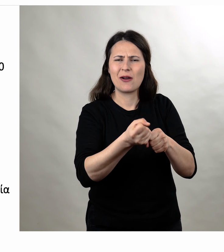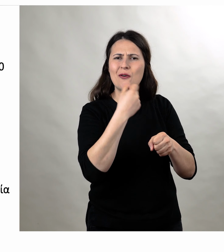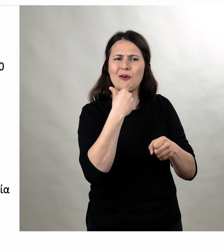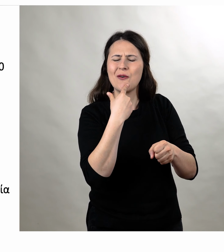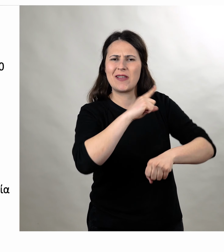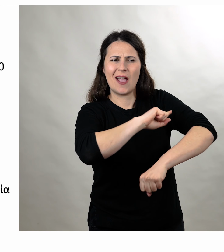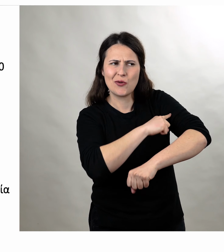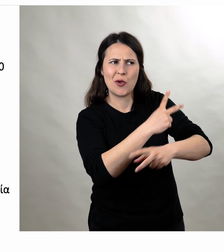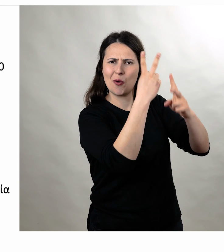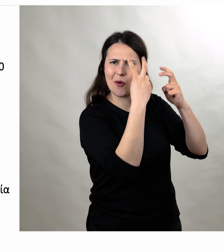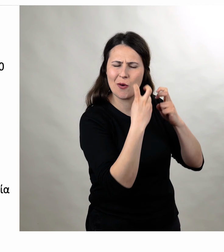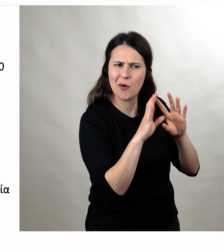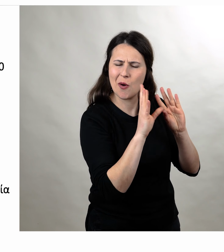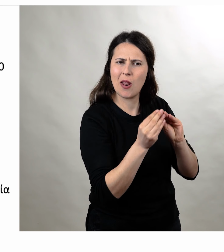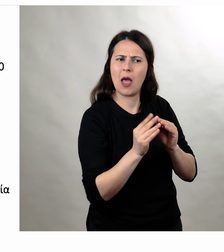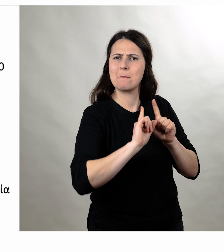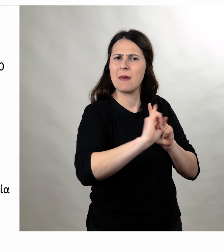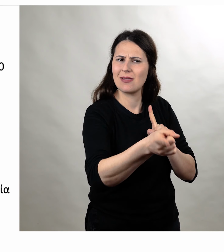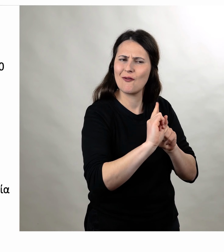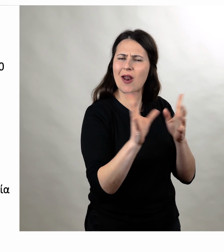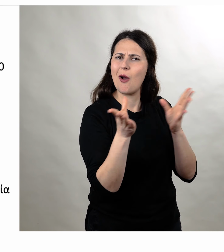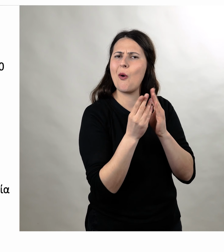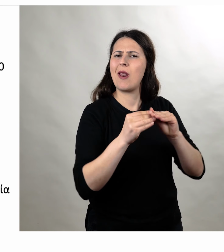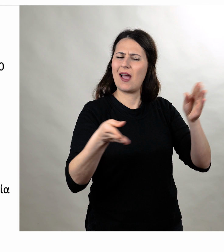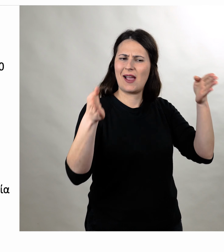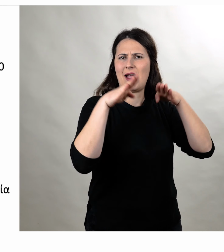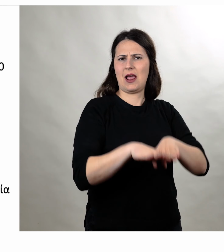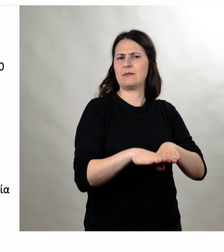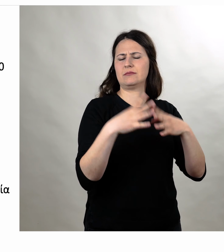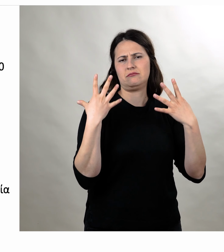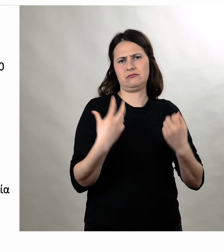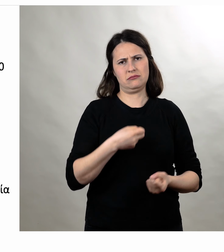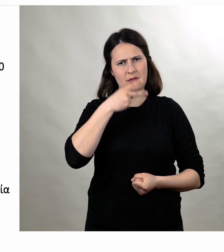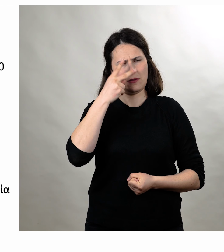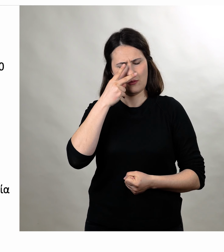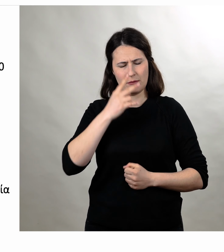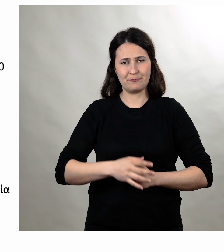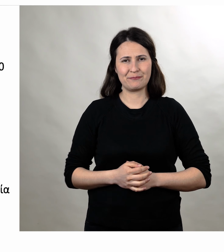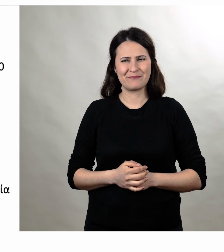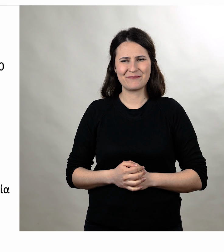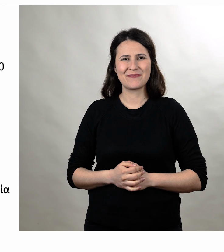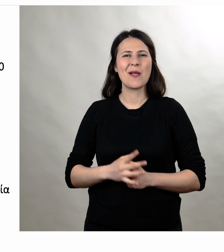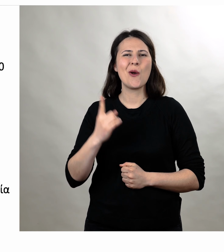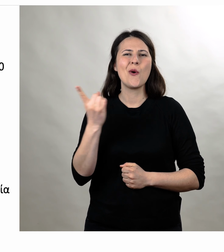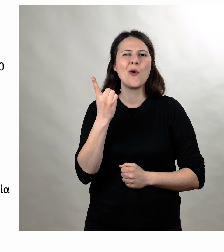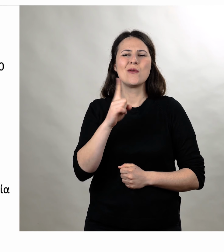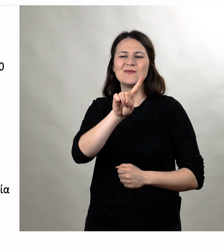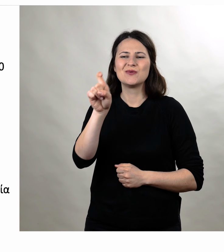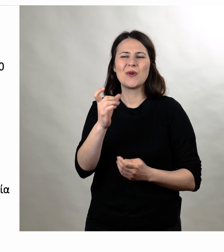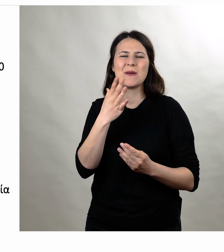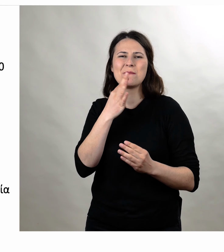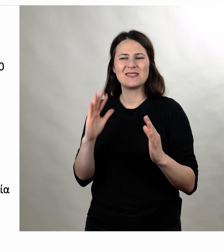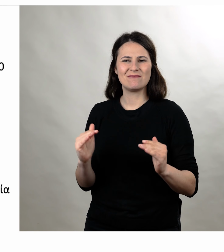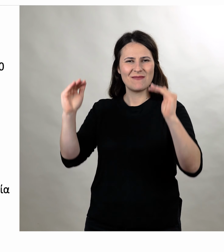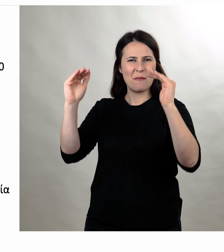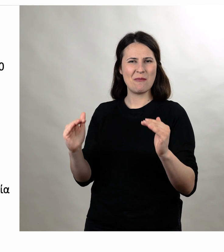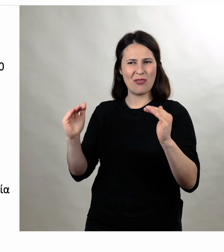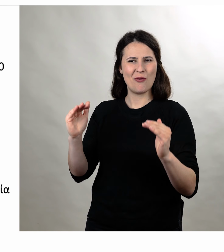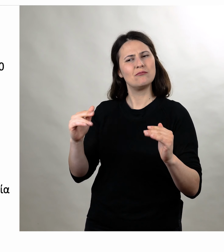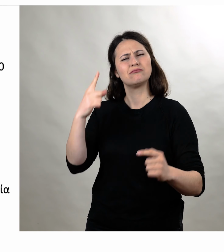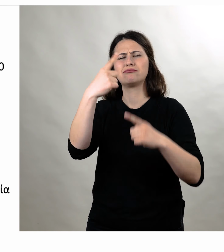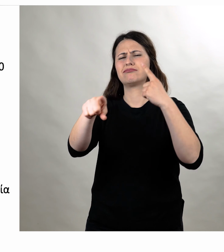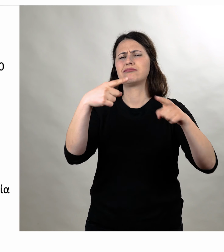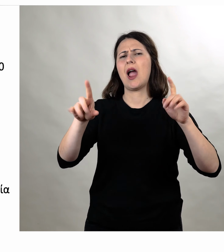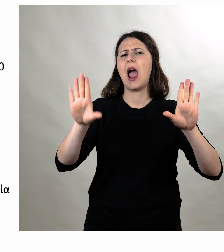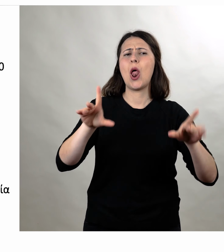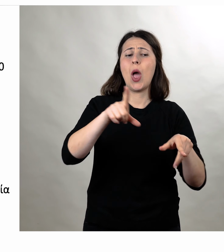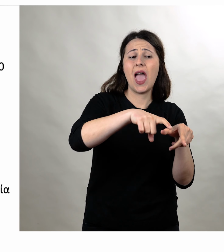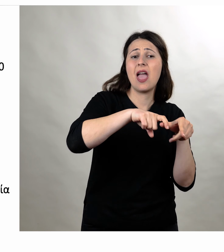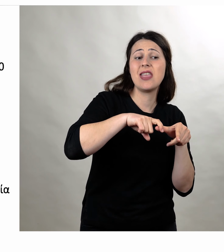Οι συνθήκες ζωής των μελών του πληρώματος ποικίλουν ανάλογα με την εταιρεία οργάνωσης κρουαζιέρας.